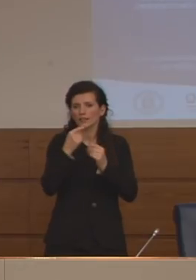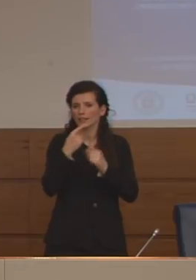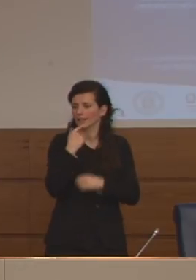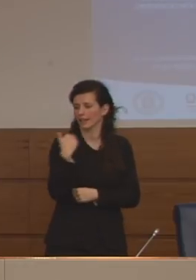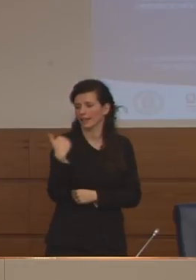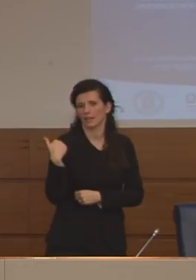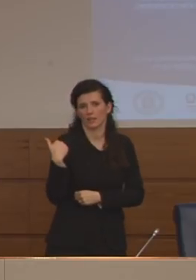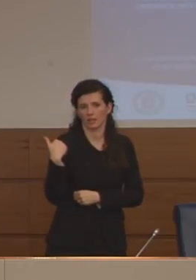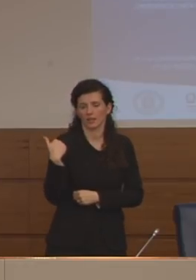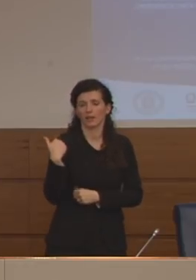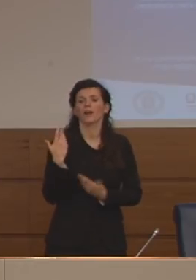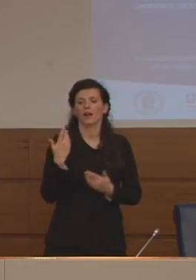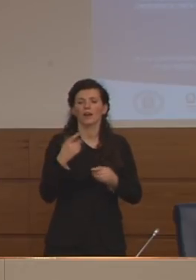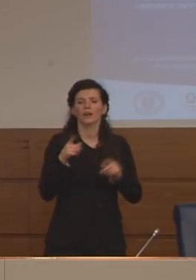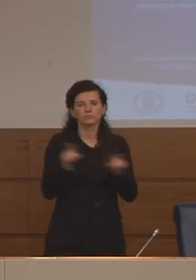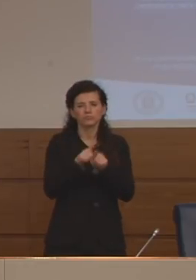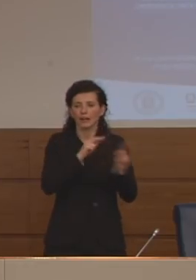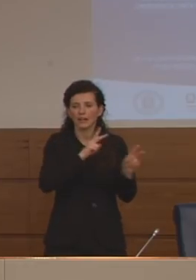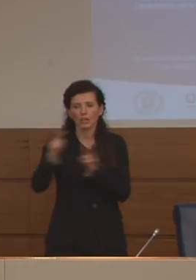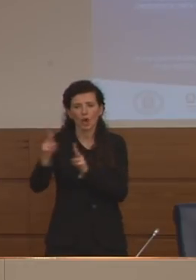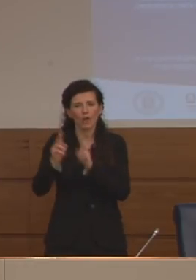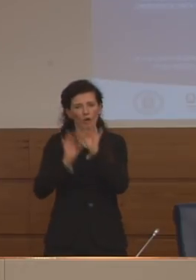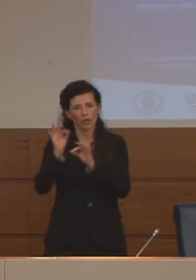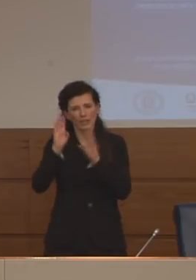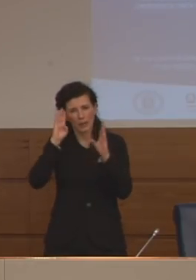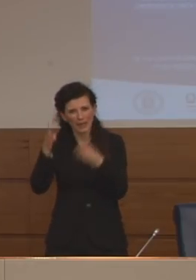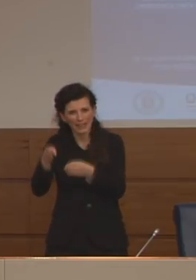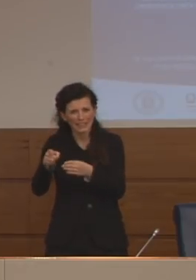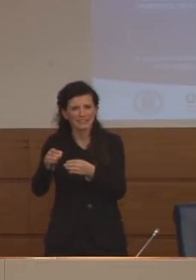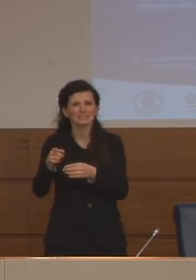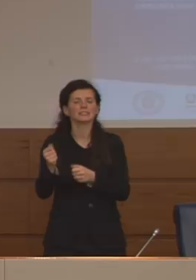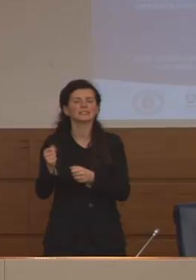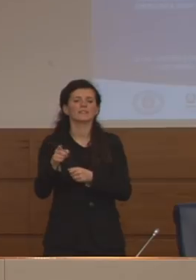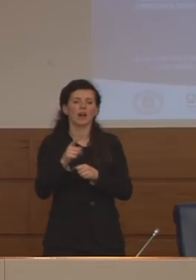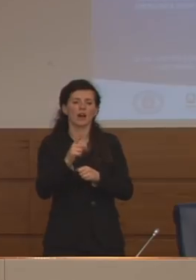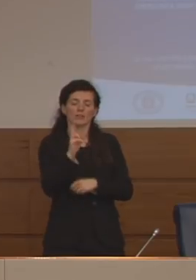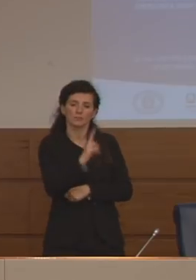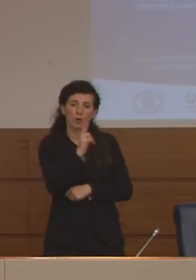terapie intensive e anche i morti e anche i decessi vadano in decrescita.